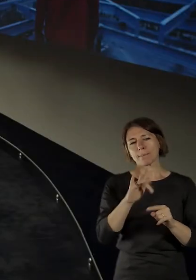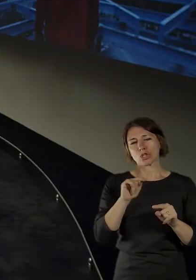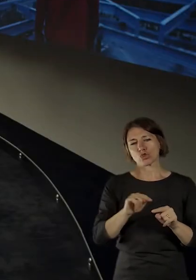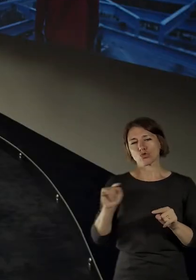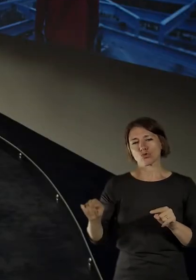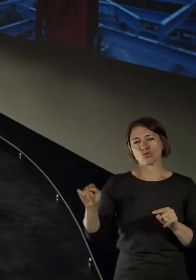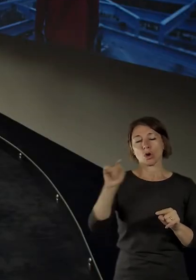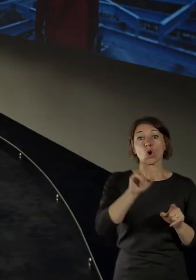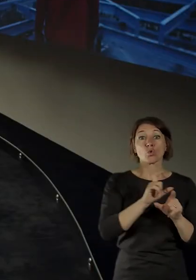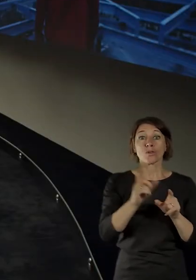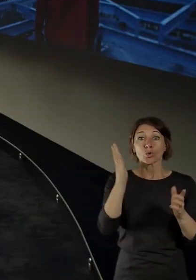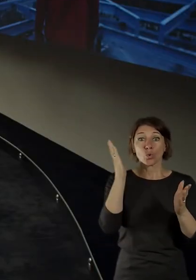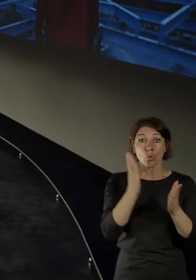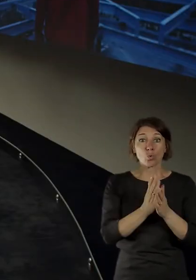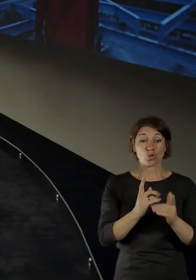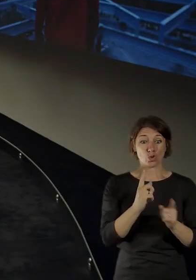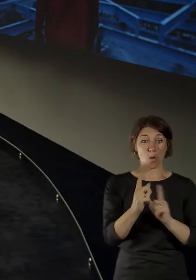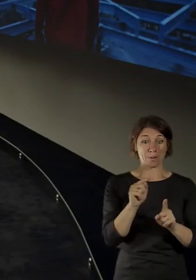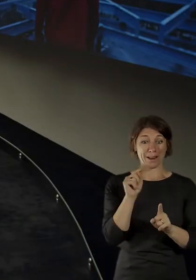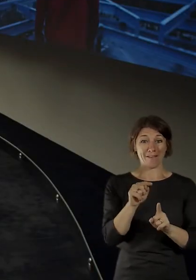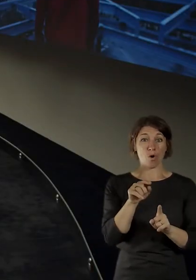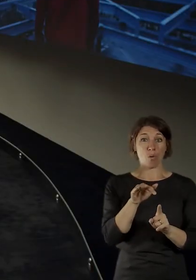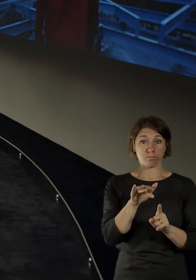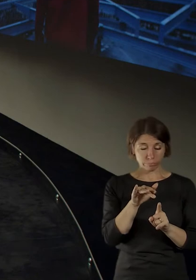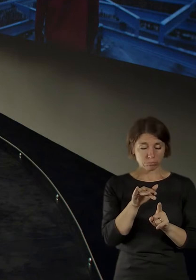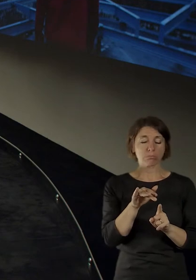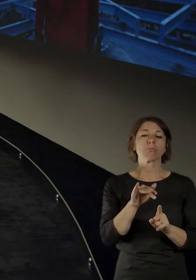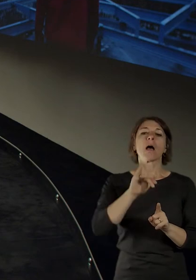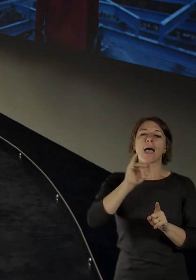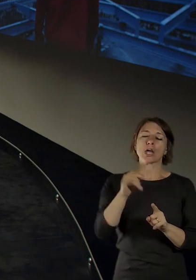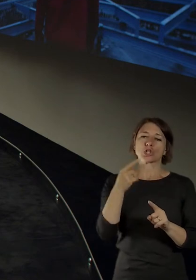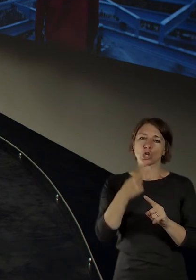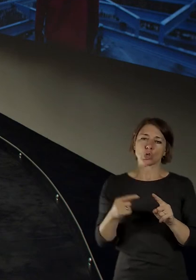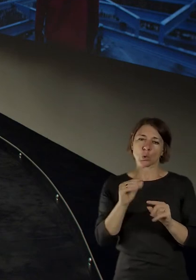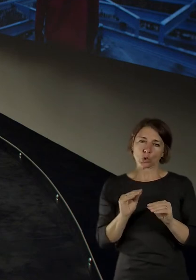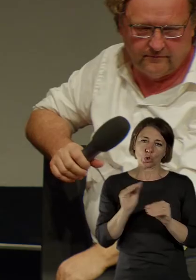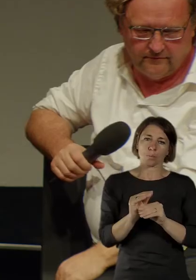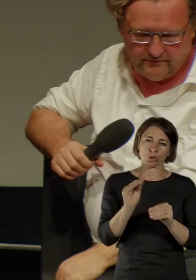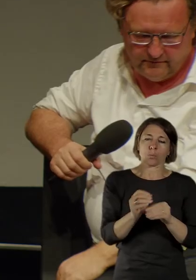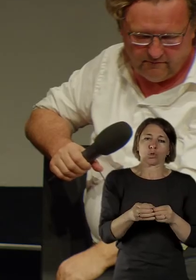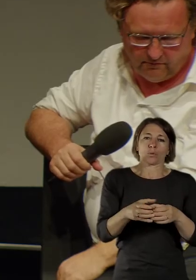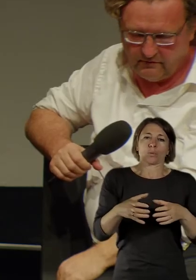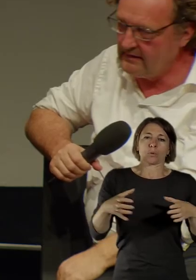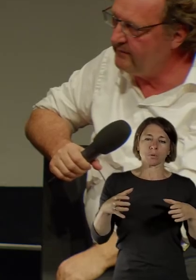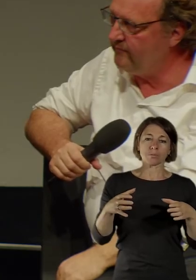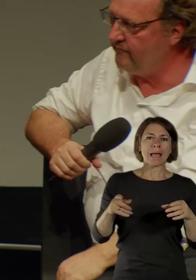kde je ta stávající doprava. Prostě využívat stávající infrastrukturu, co možná nejvíc. Dokomponovat sídliště, to je například Opatov,